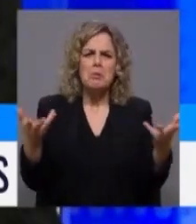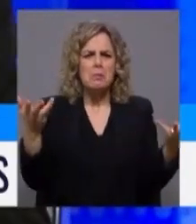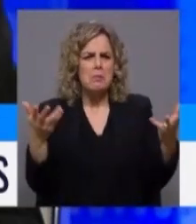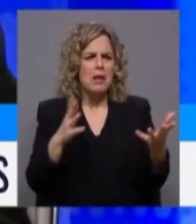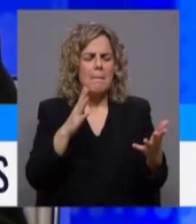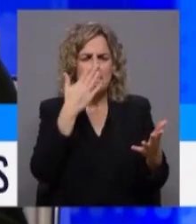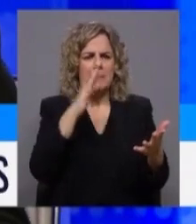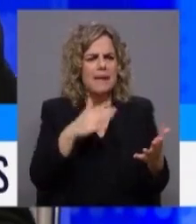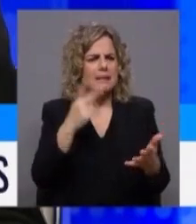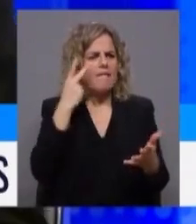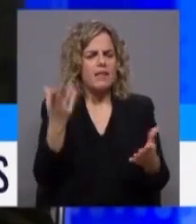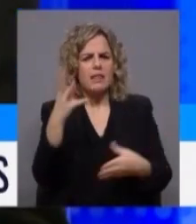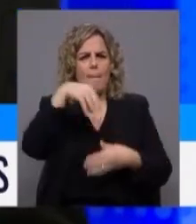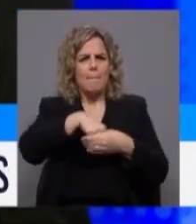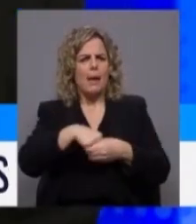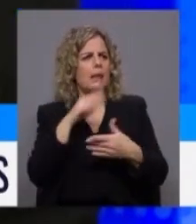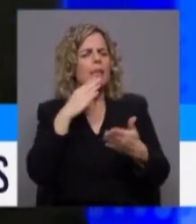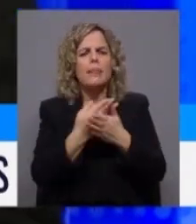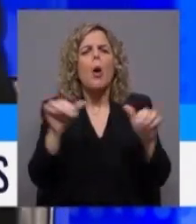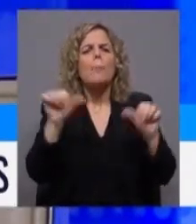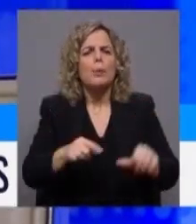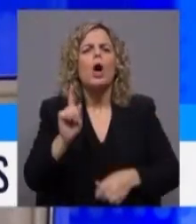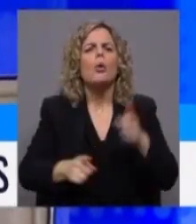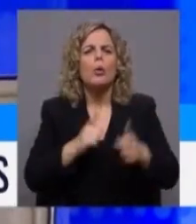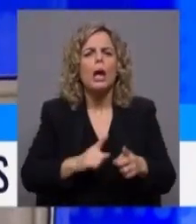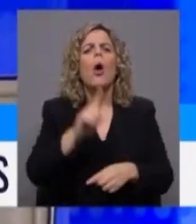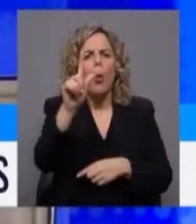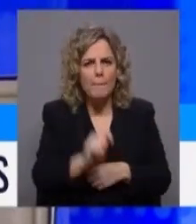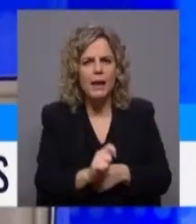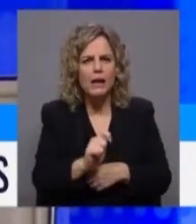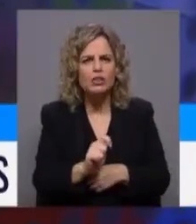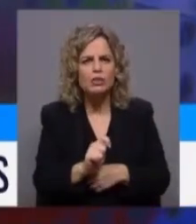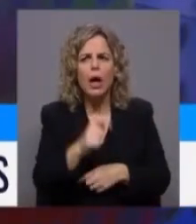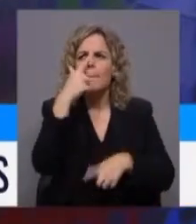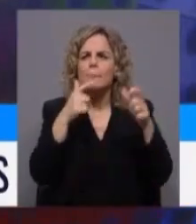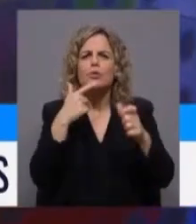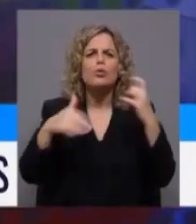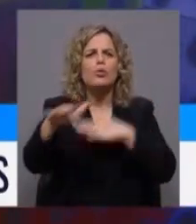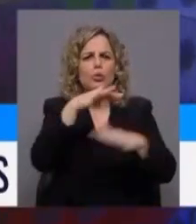o pior podemos fazer o país é passar um mês os cidadãos a falarem dos políticos. Devemos antes,